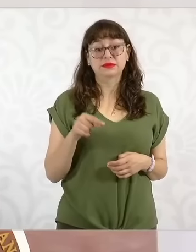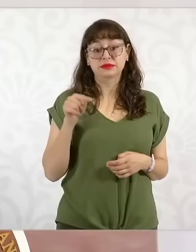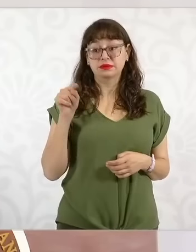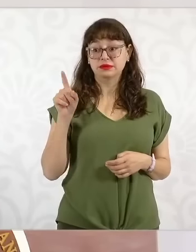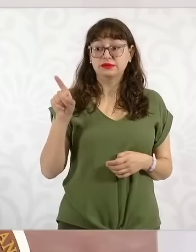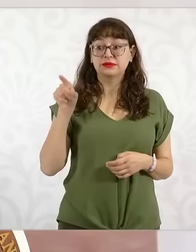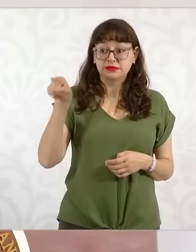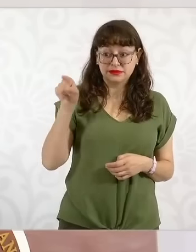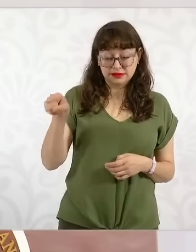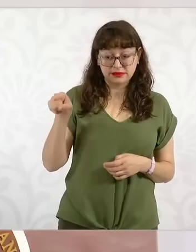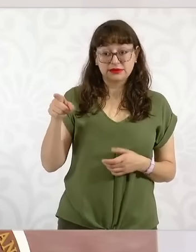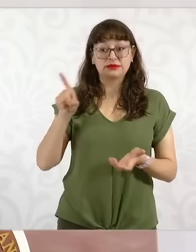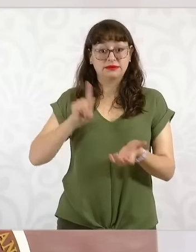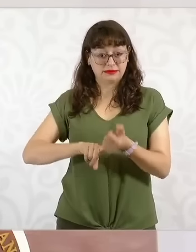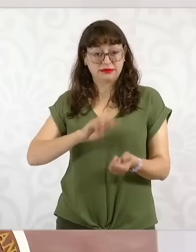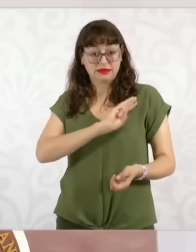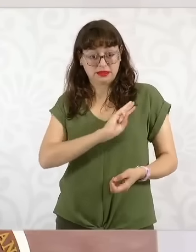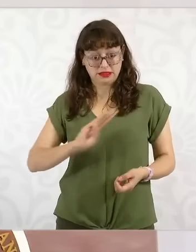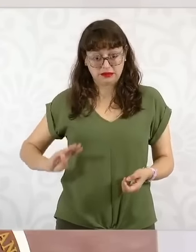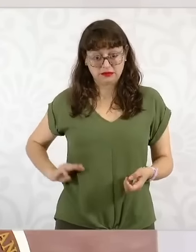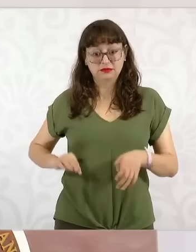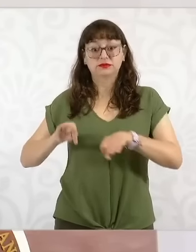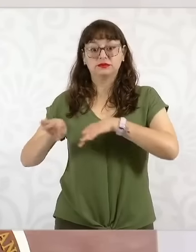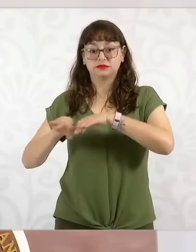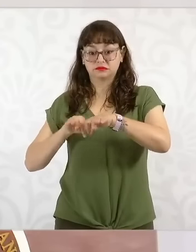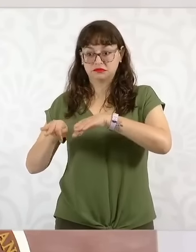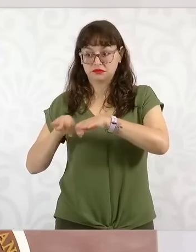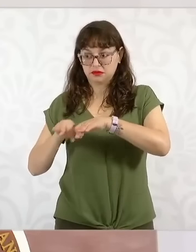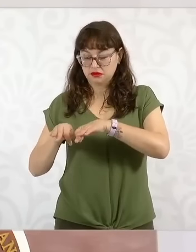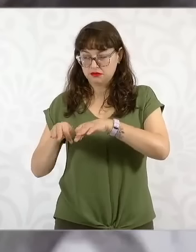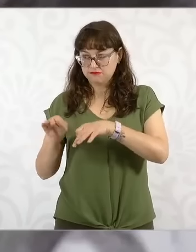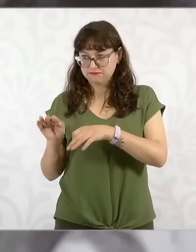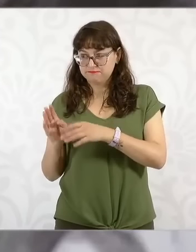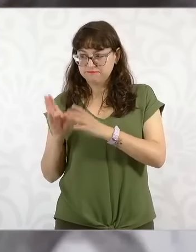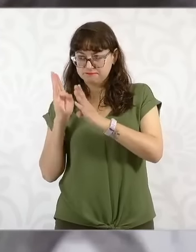Manso y trabajaba en el municipio, proporcionó información sobre sus actividades y movimientos